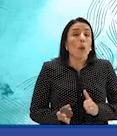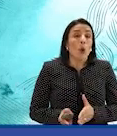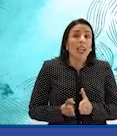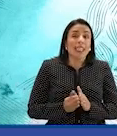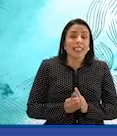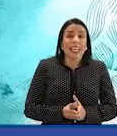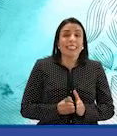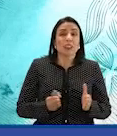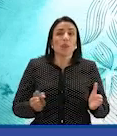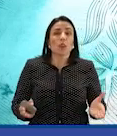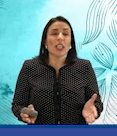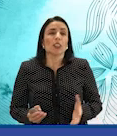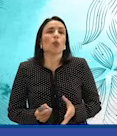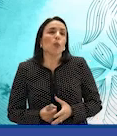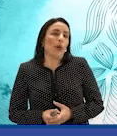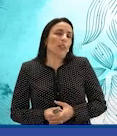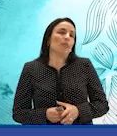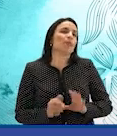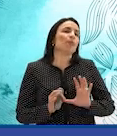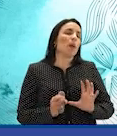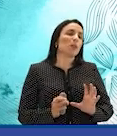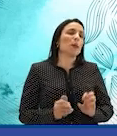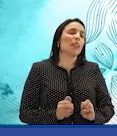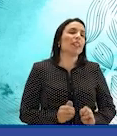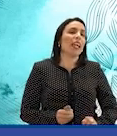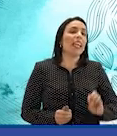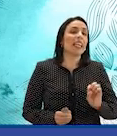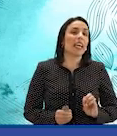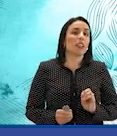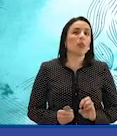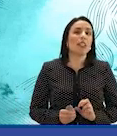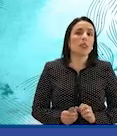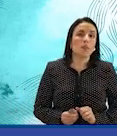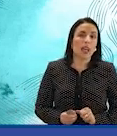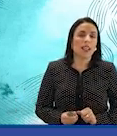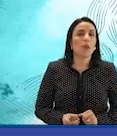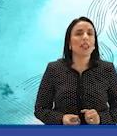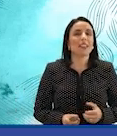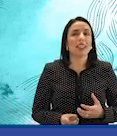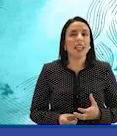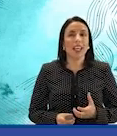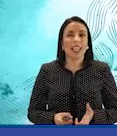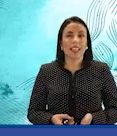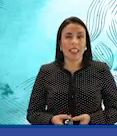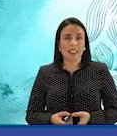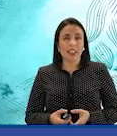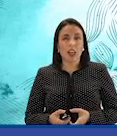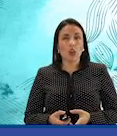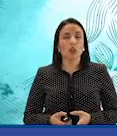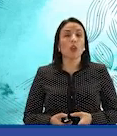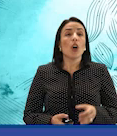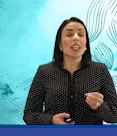¿Cuál es este proceso? Bueno, vamos a ver, el Alcalde Municipal, a más tardar el 30 de agosto,